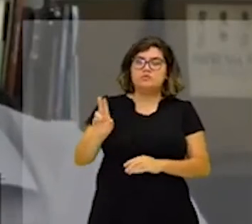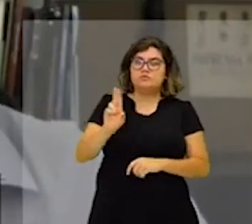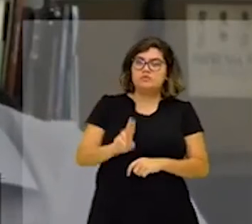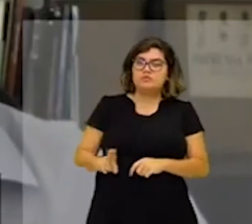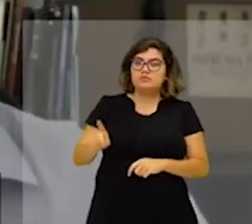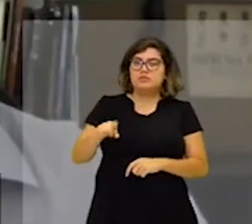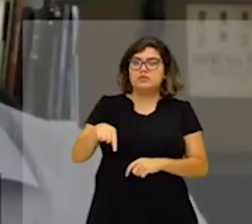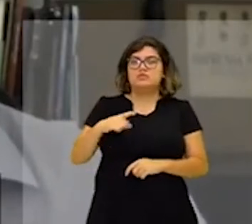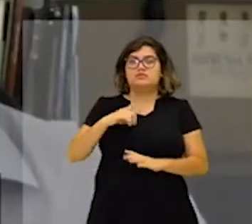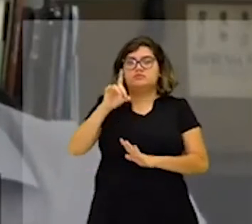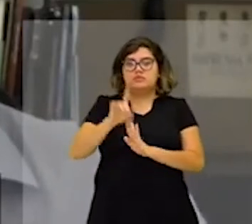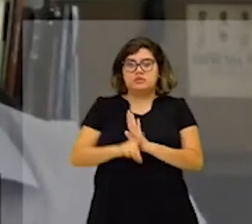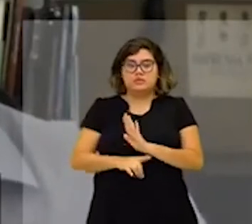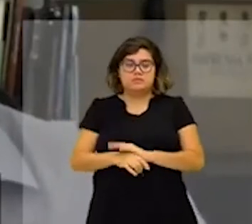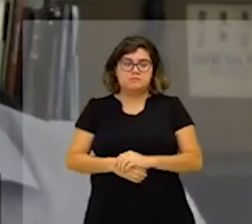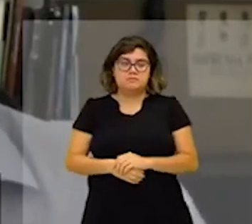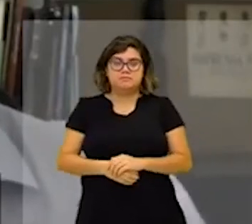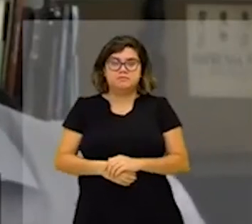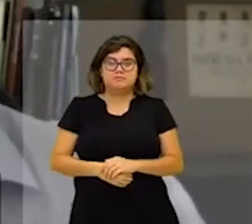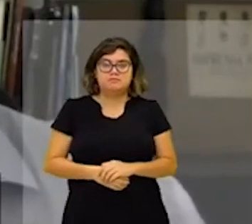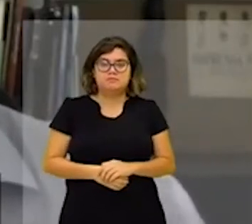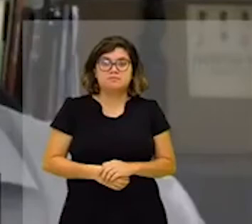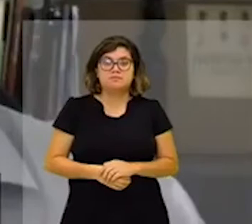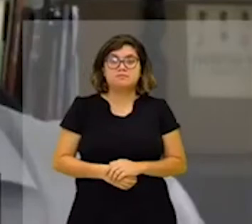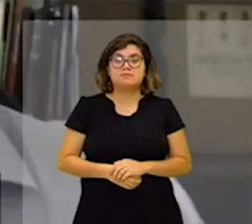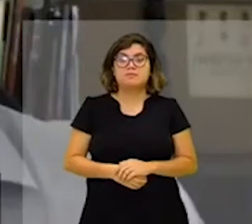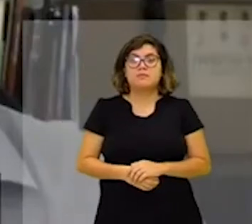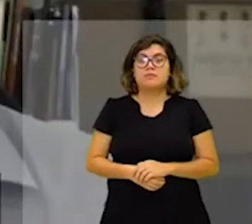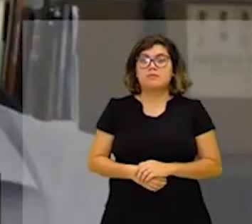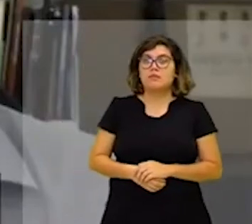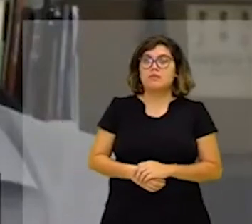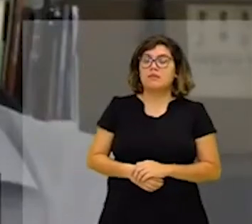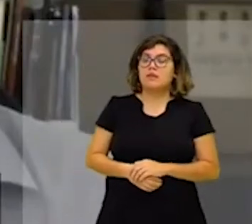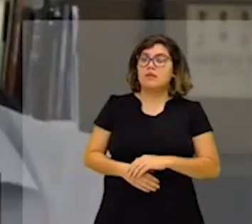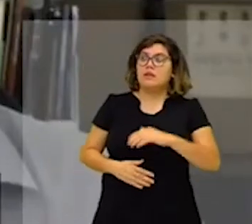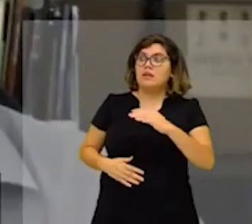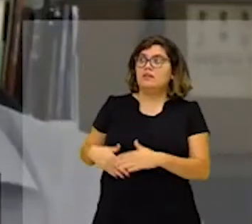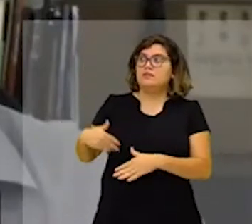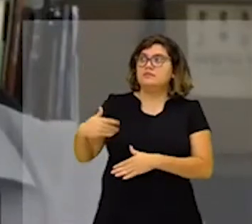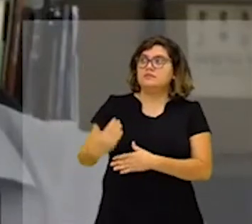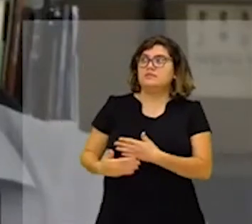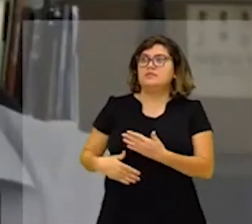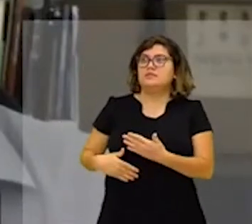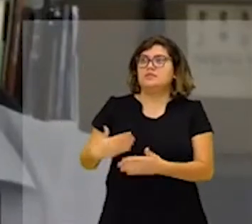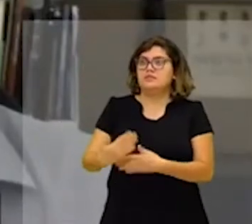direito então é uma toda forma é um avanço muito grande porque está assistindo esse tema agora só